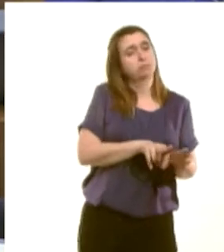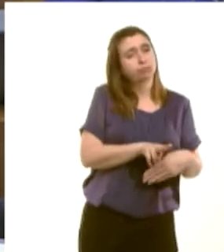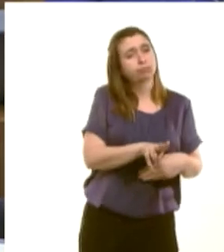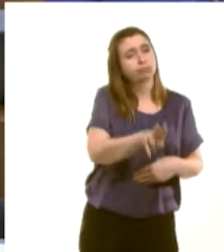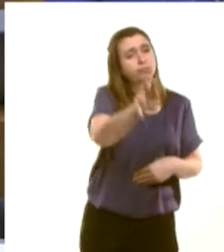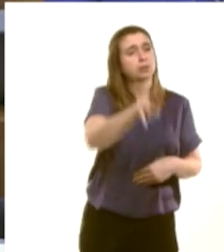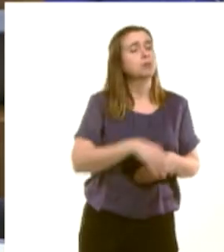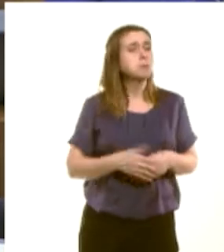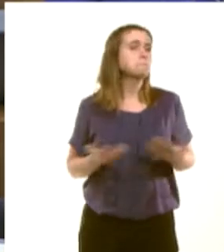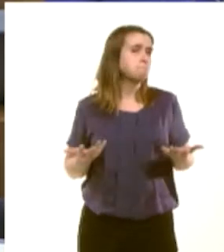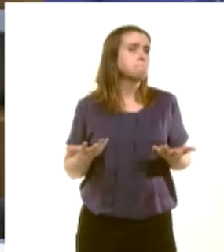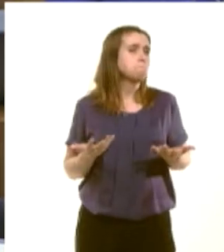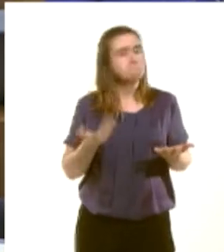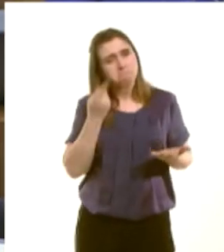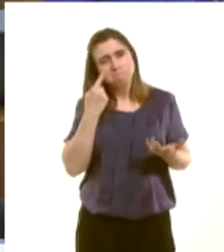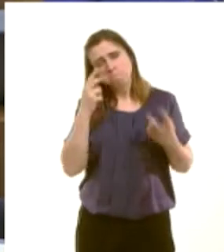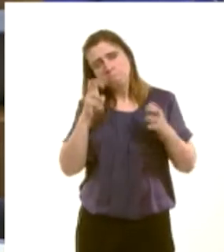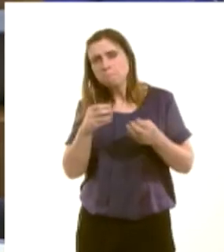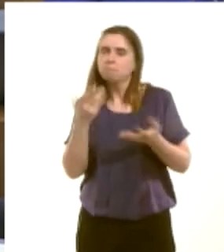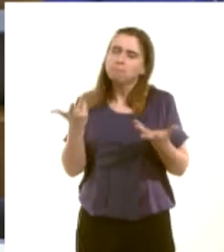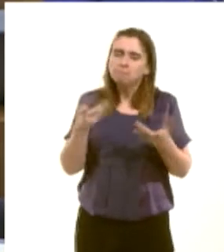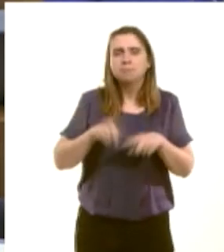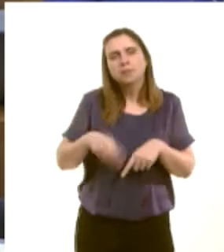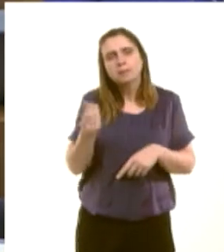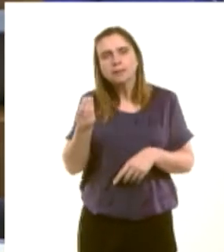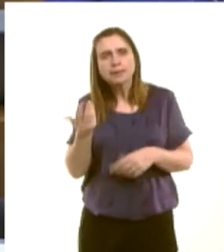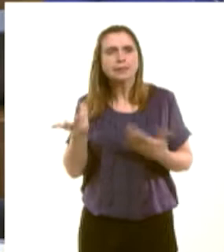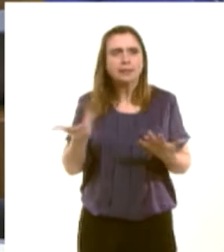hyn o bryd, ond y camau nesaf fyddai gweld faint y byddaiín costio a hefyd beth syín